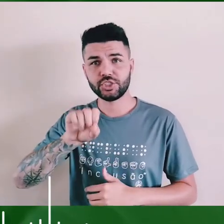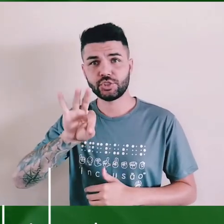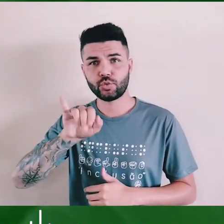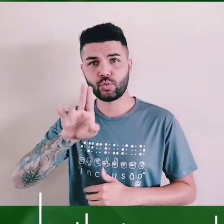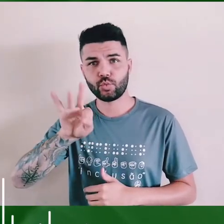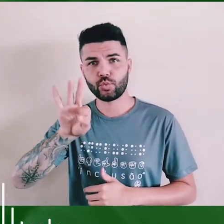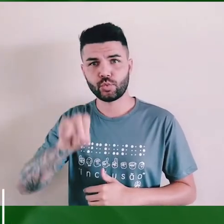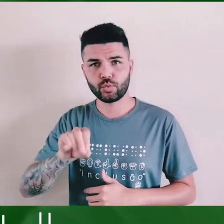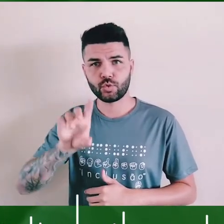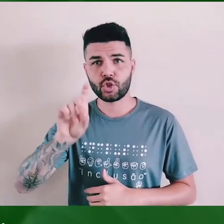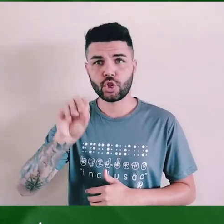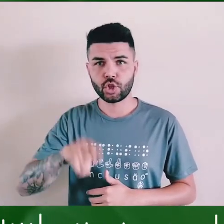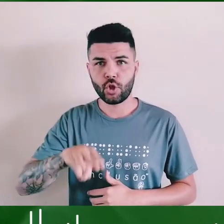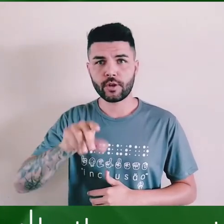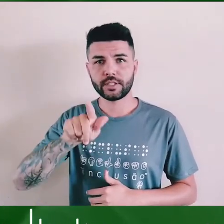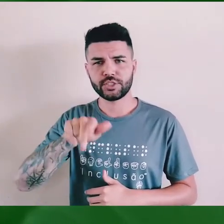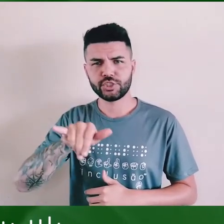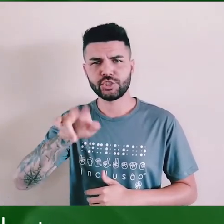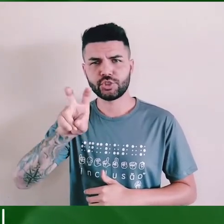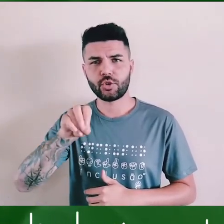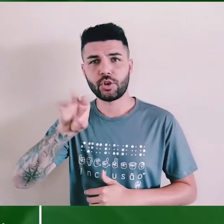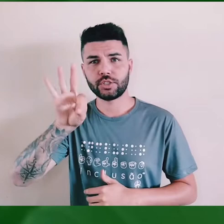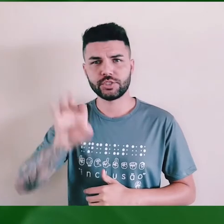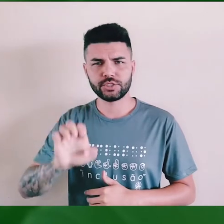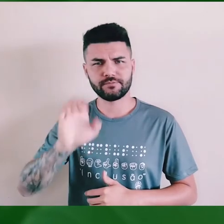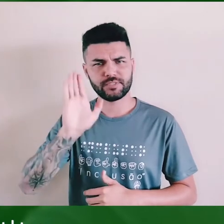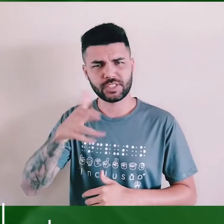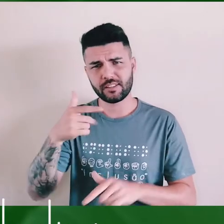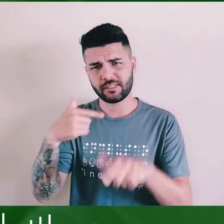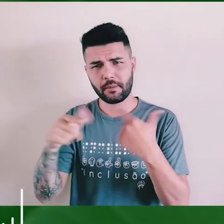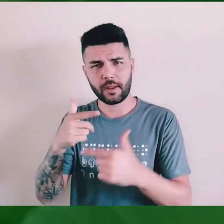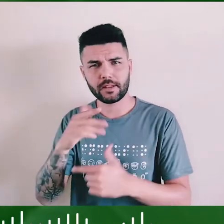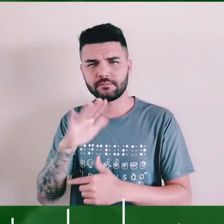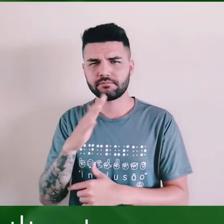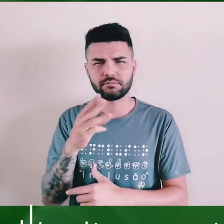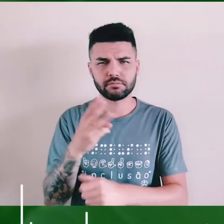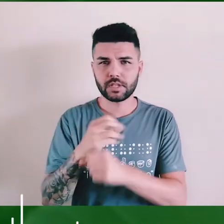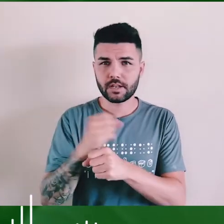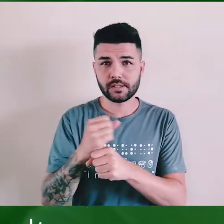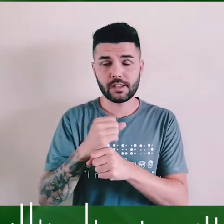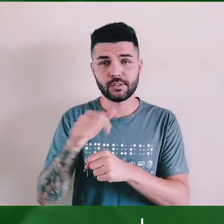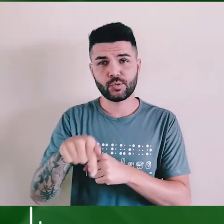em Belo Horizonte e Divinópolis há mais ou menos 3 anos, e trabalhamos com transformação